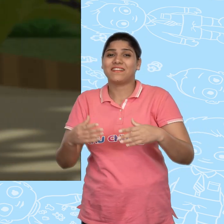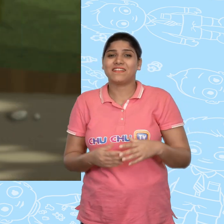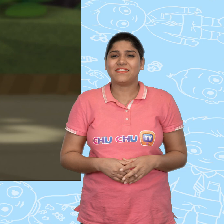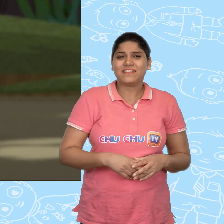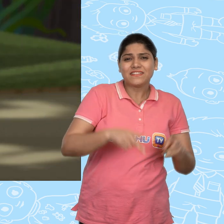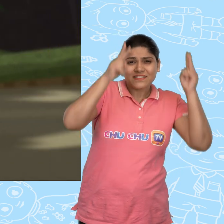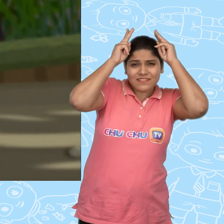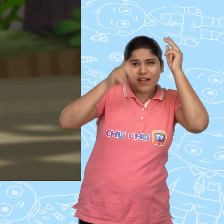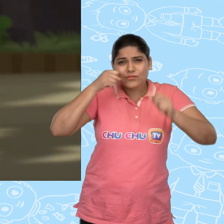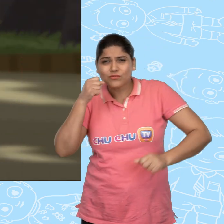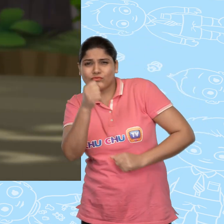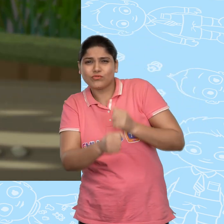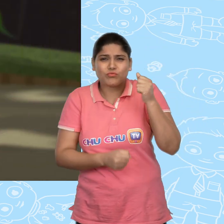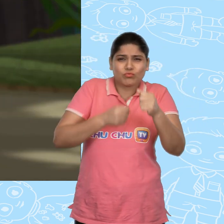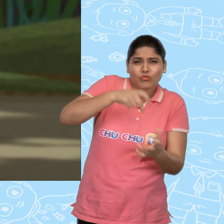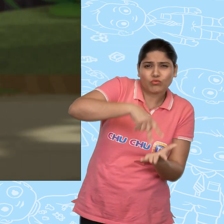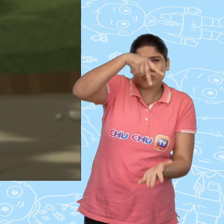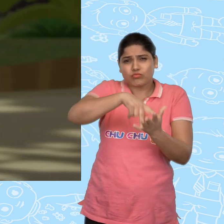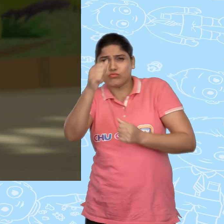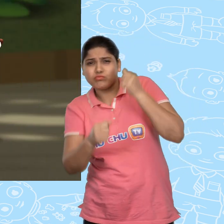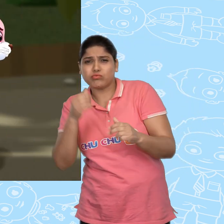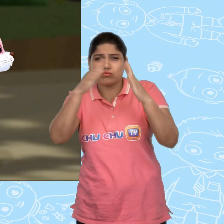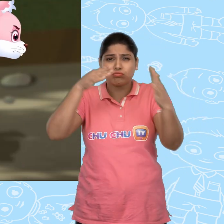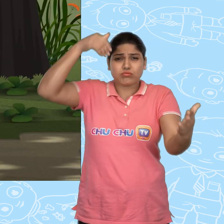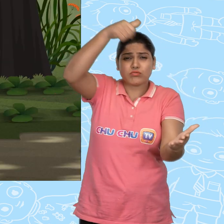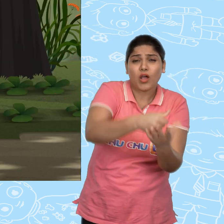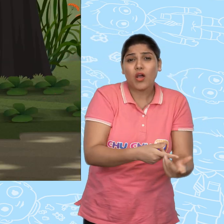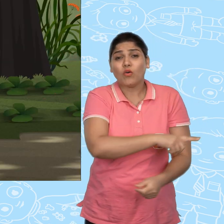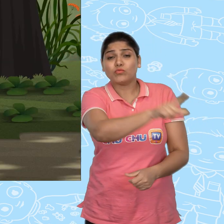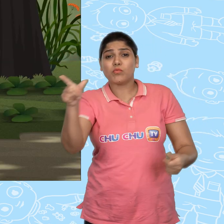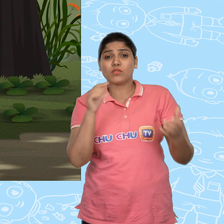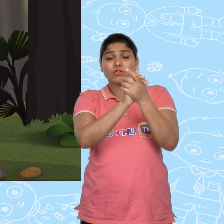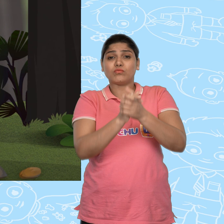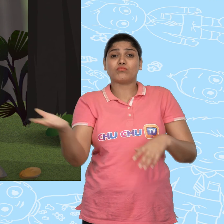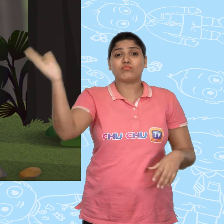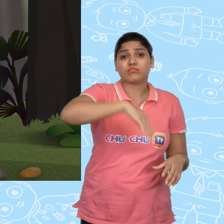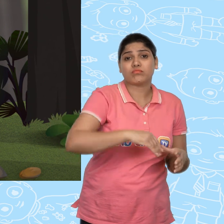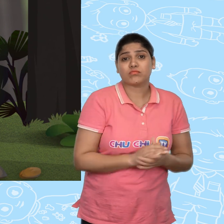खरगोश जल्दी से कूदता हुआ घर पहुंचा और उसने अपने सारे दोस्तों को बुलाया.